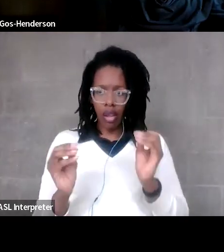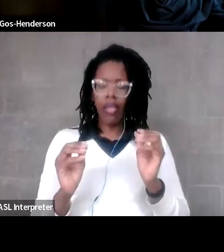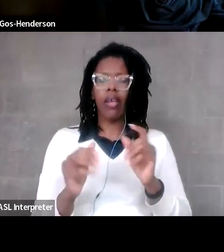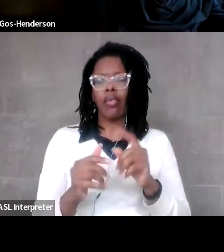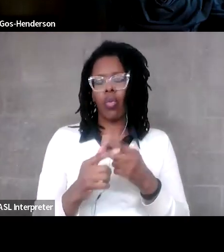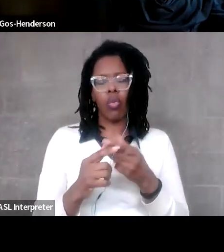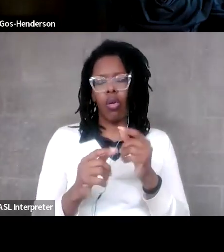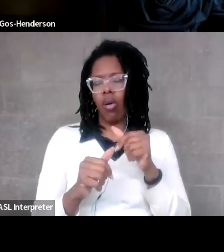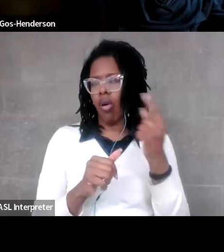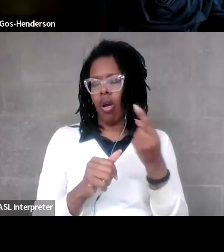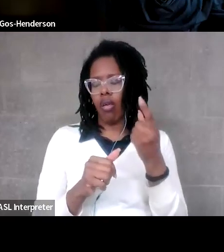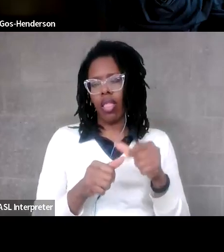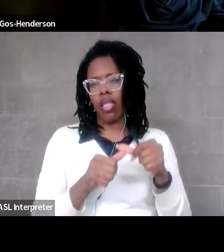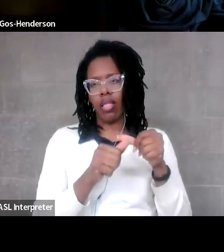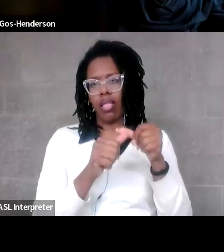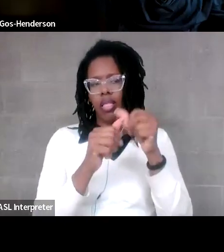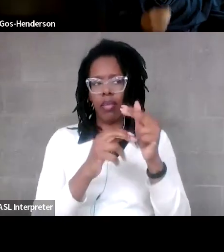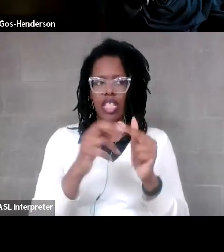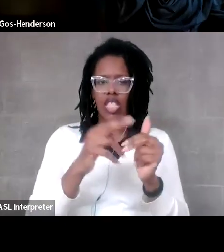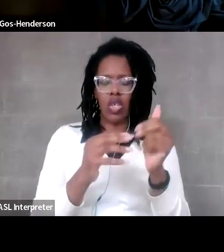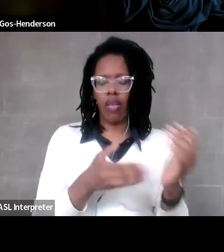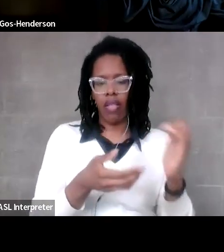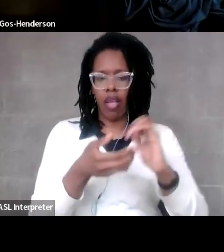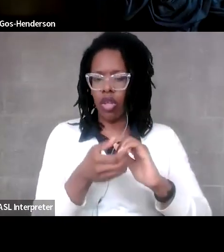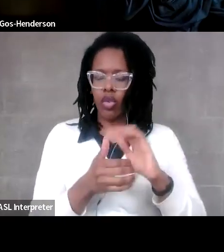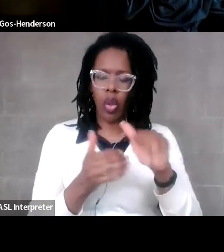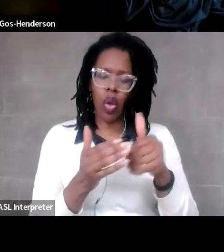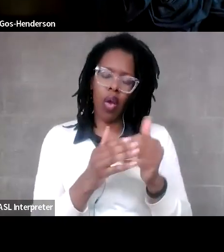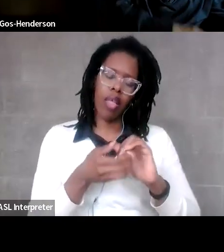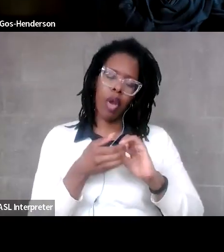colaboraciones a través de todos los socios que tenemos con SOAR.